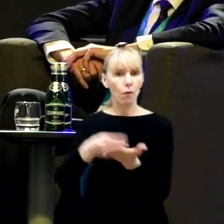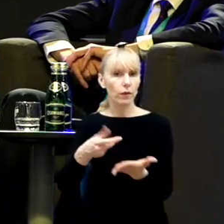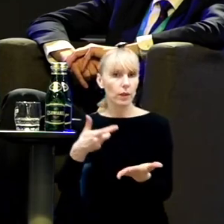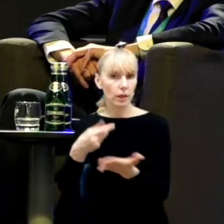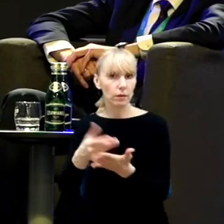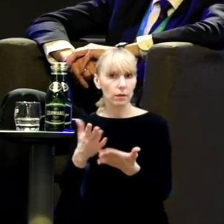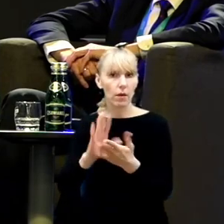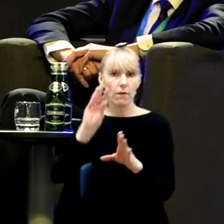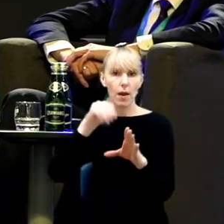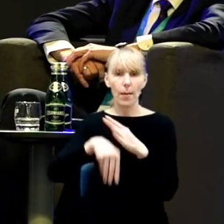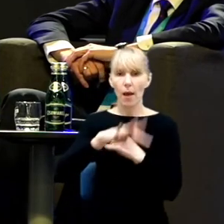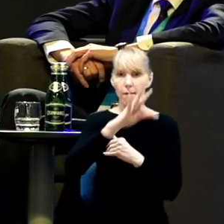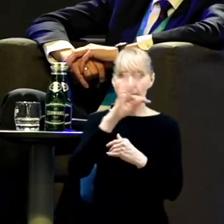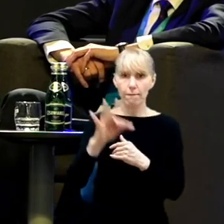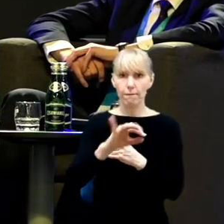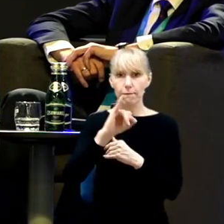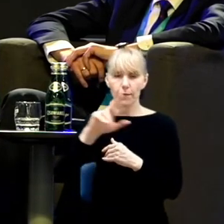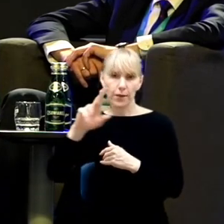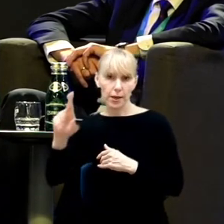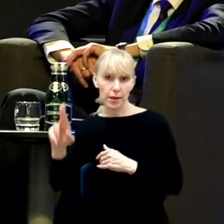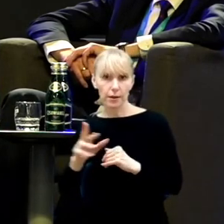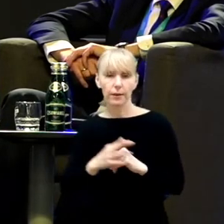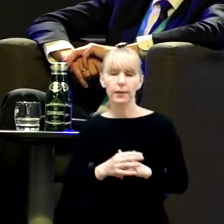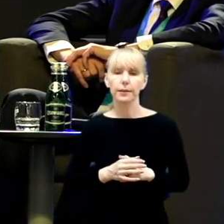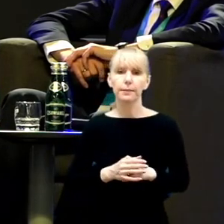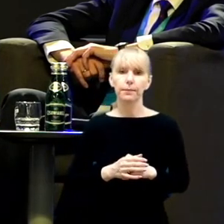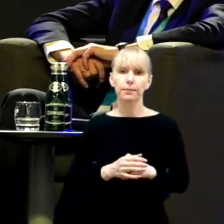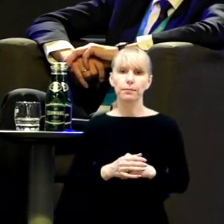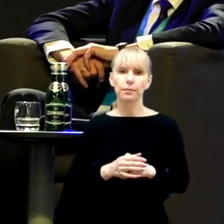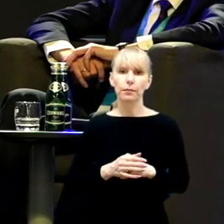w ramach przedsięwzięć, które podczas pierwszego panelu były też wspomniane,